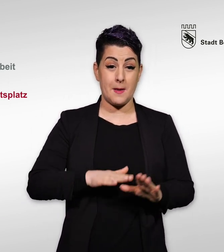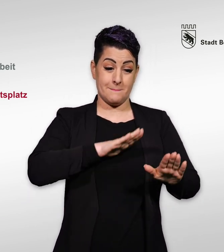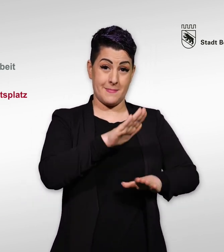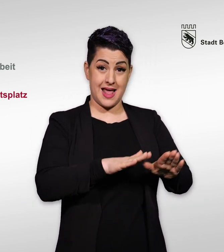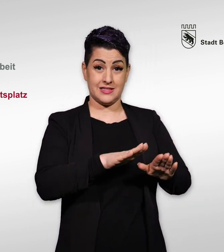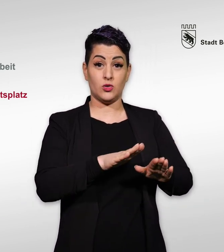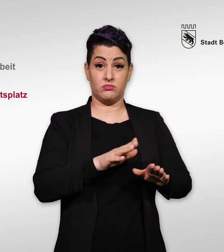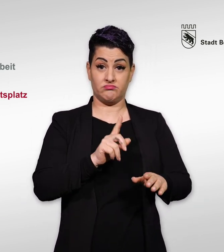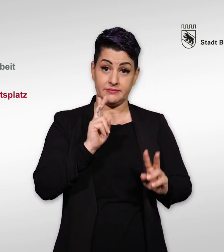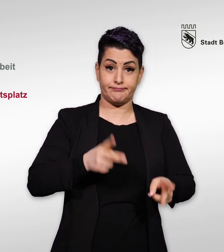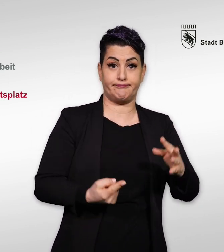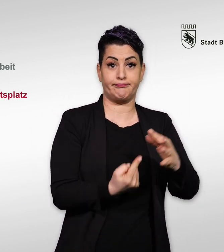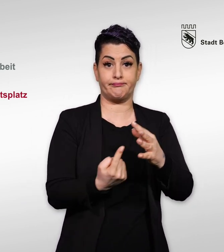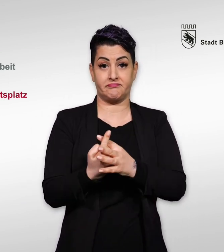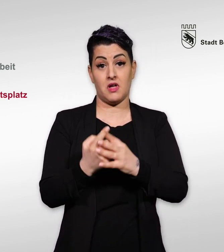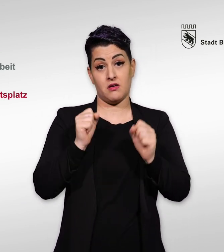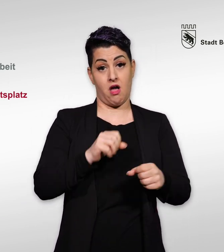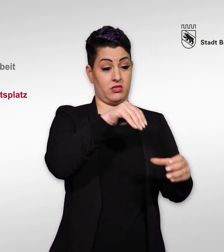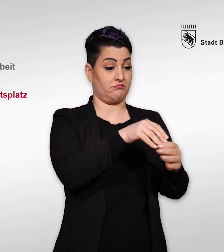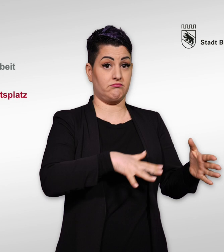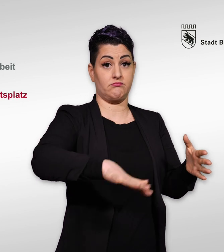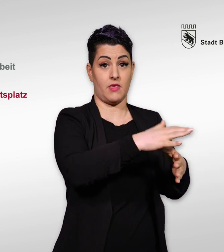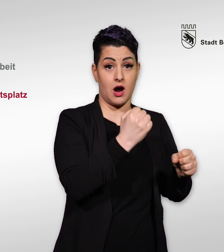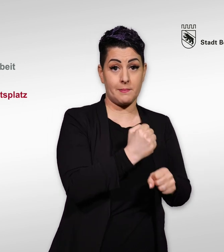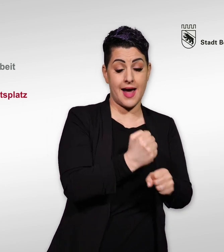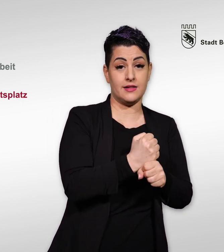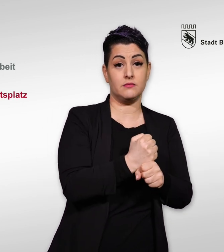Die Belästigung kann sich während der Arbeit,